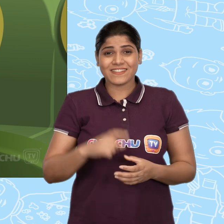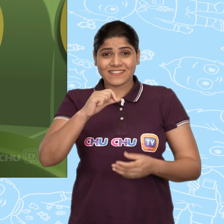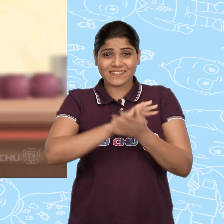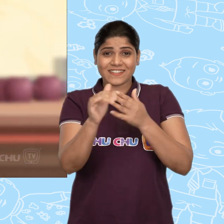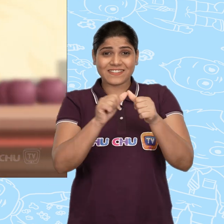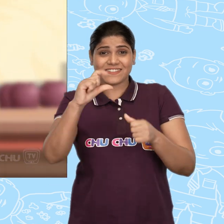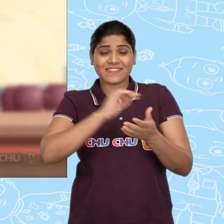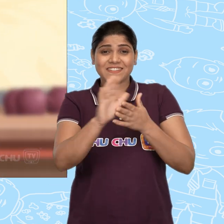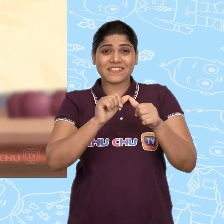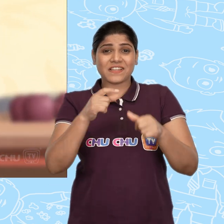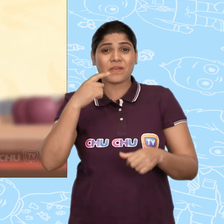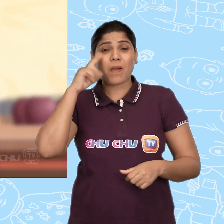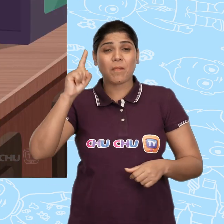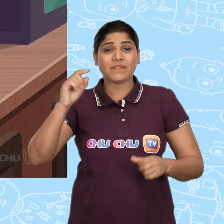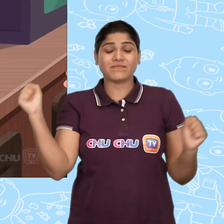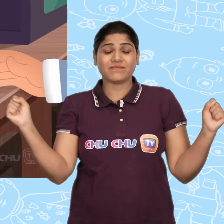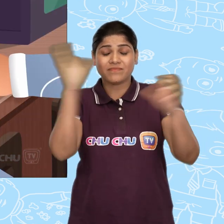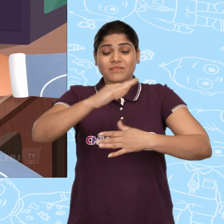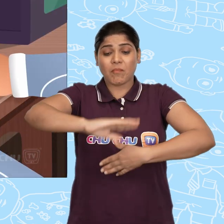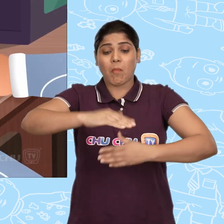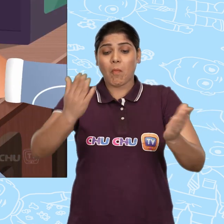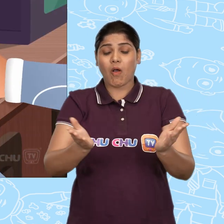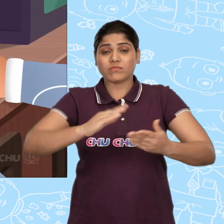ChaCha के पापा ने अपना जादू का पिटारा खोला।